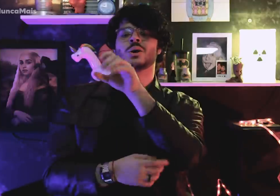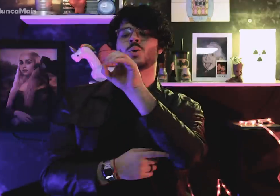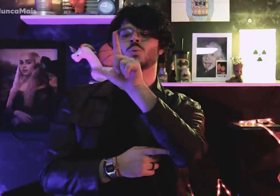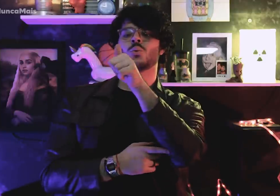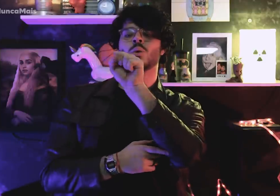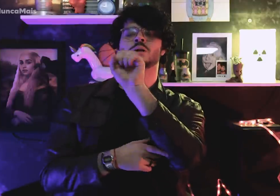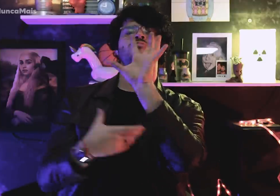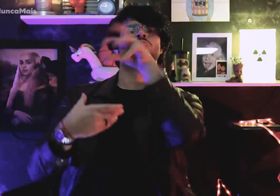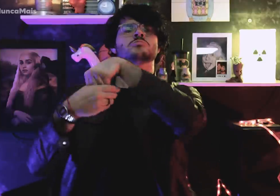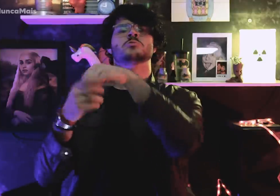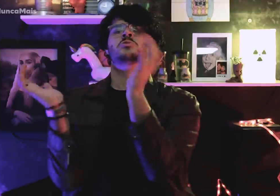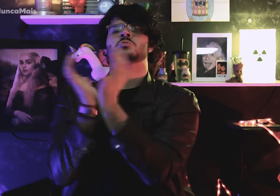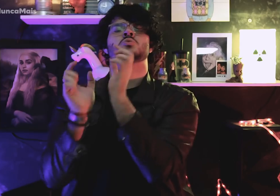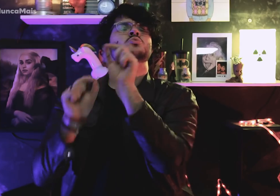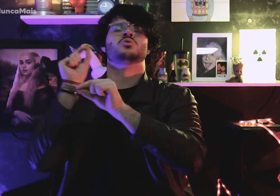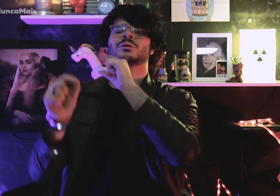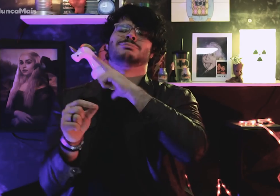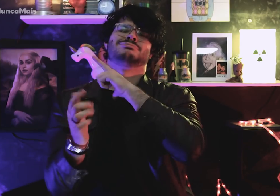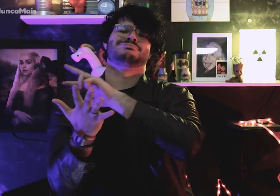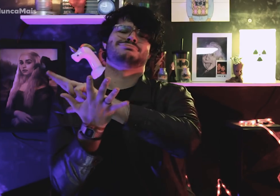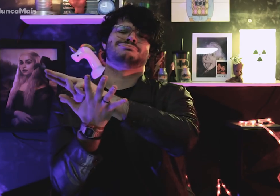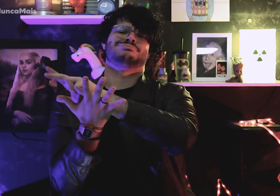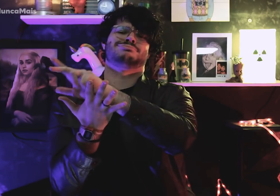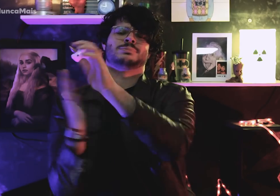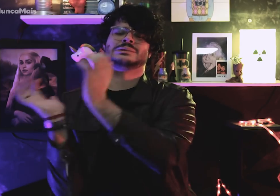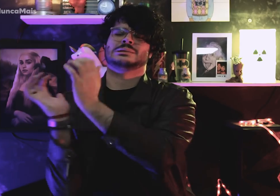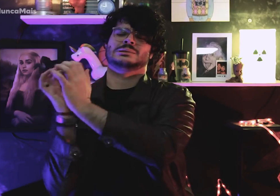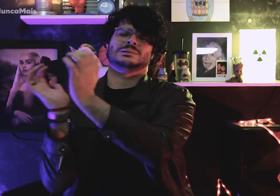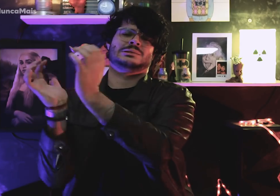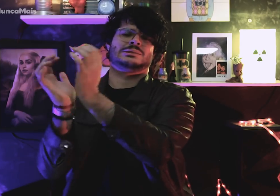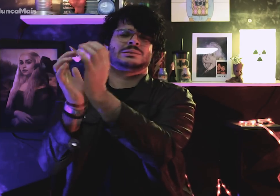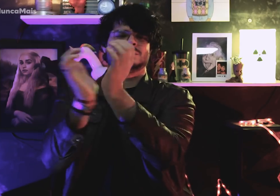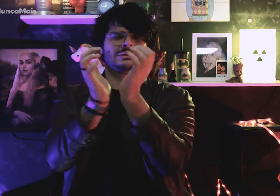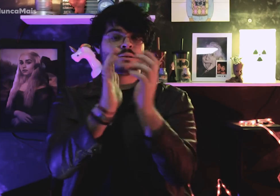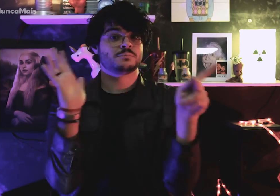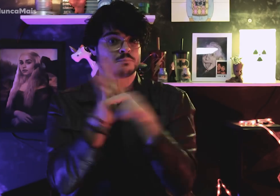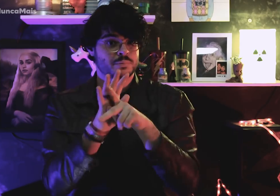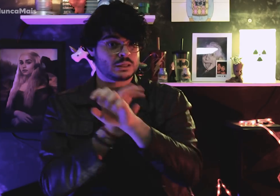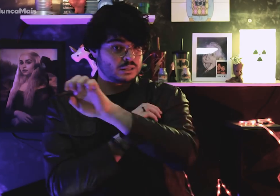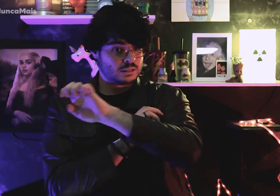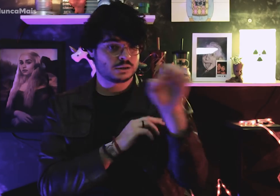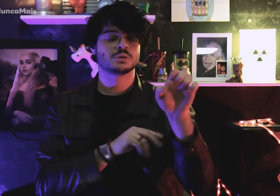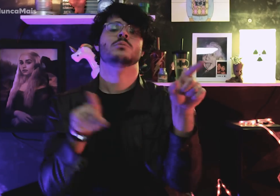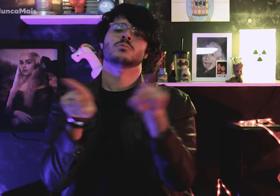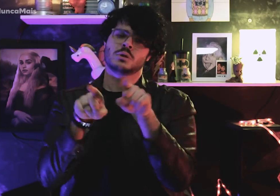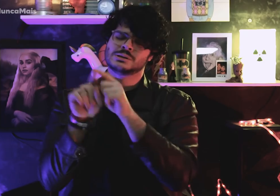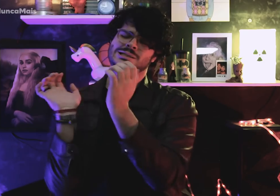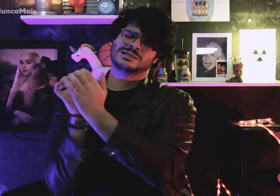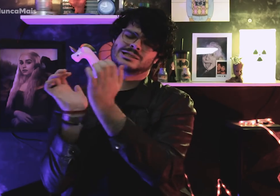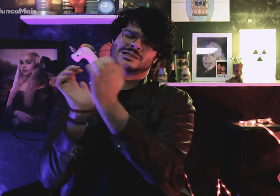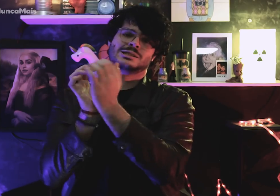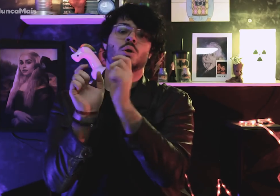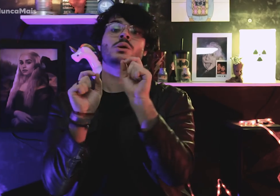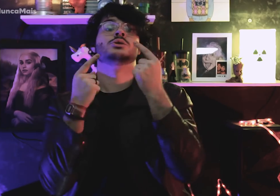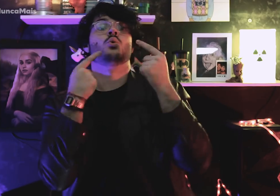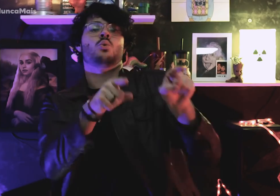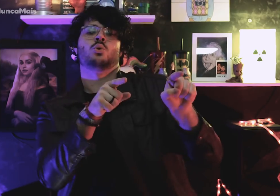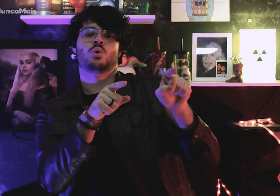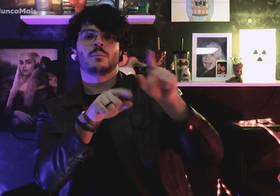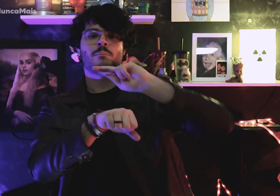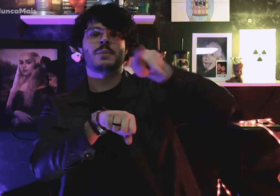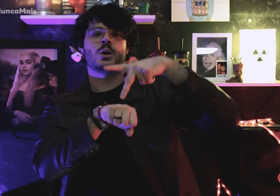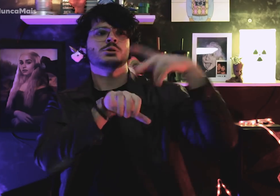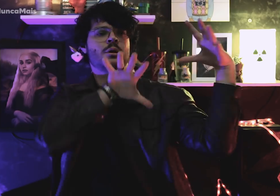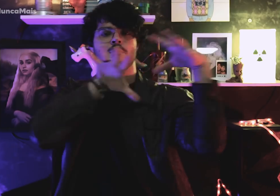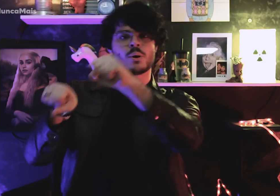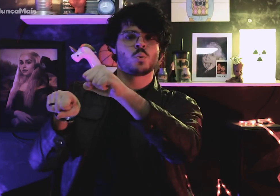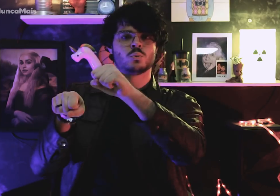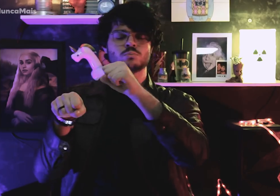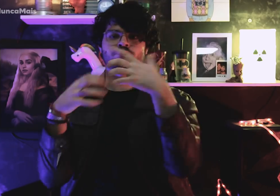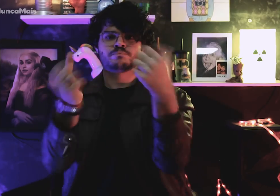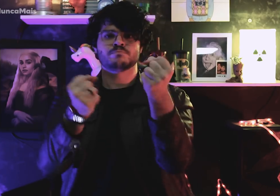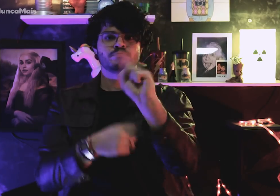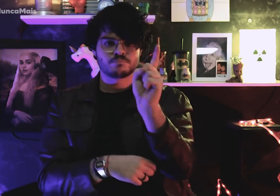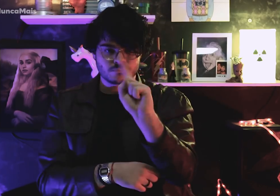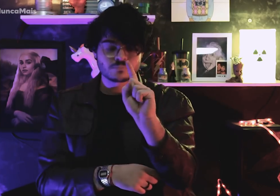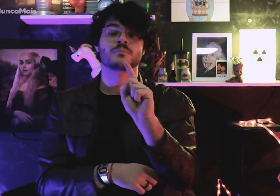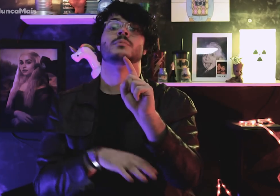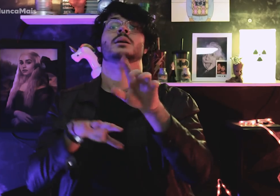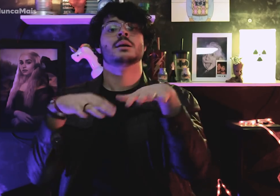Era composta por diversos movimento de extrema-esquerda e anti-imperialistas